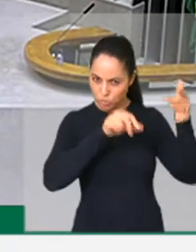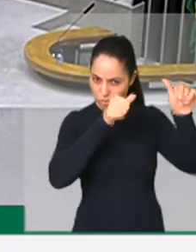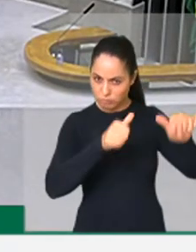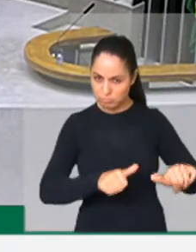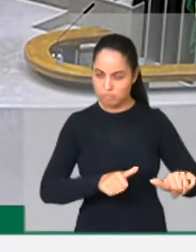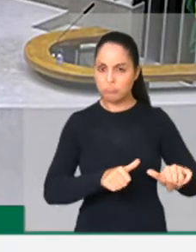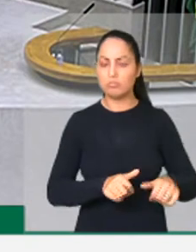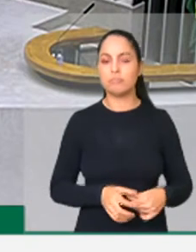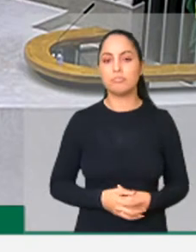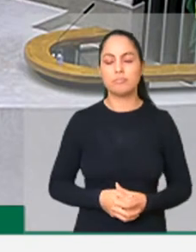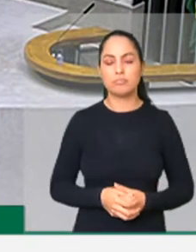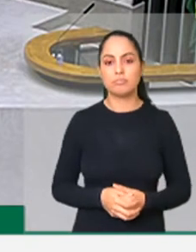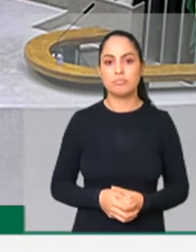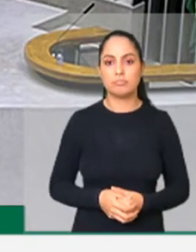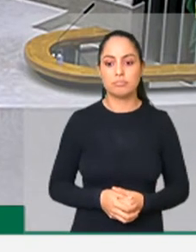COMEMORADO ANUALMENTE EM 18 DE